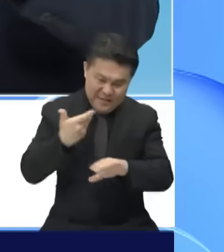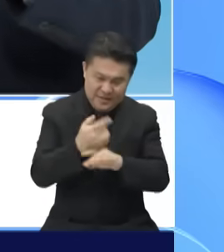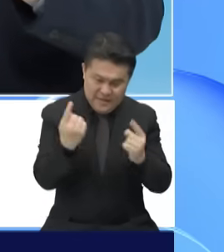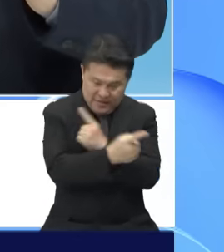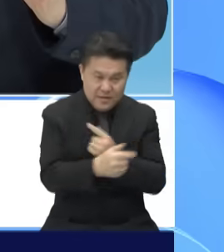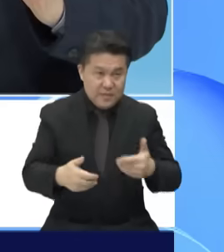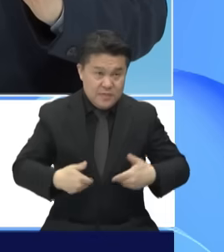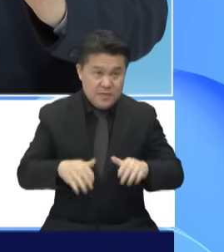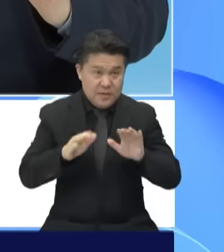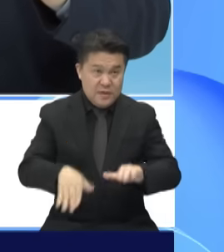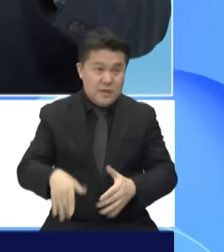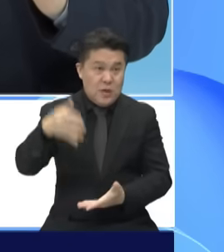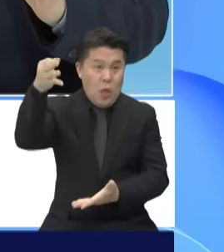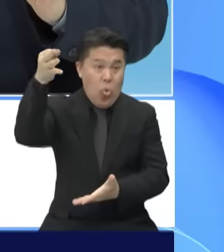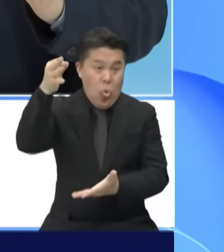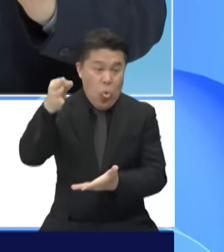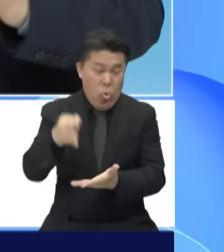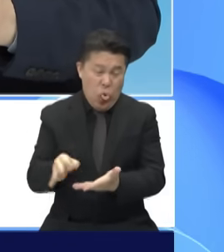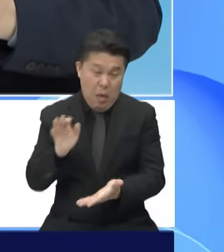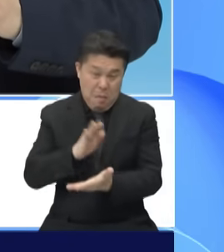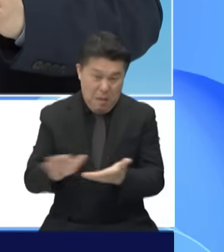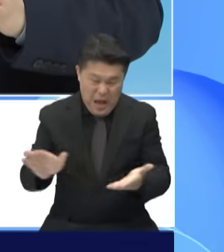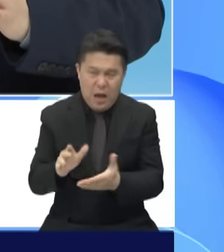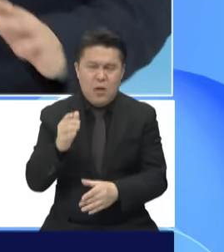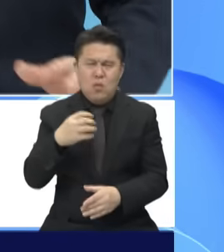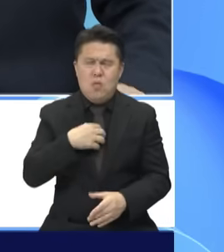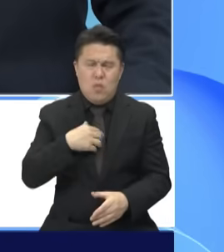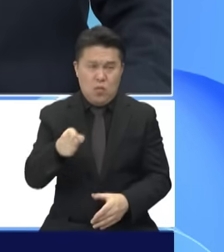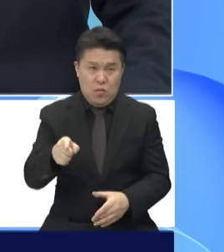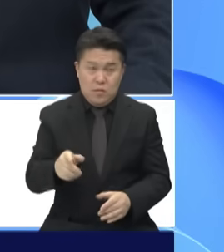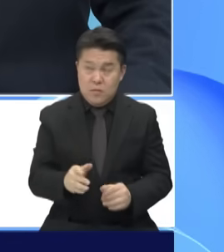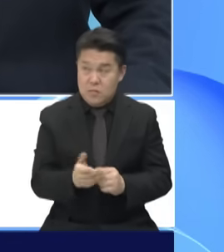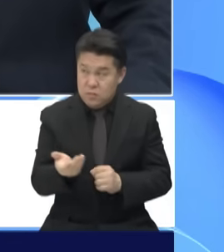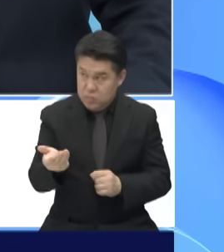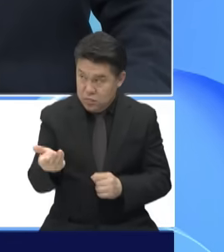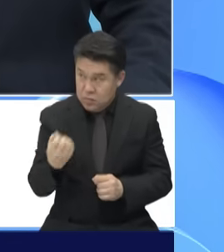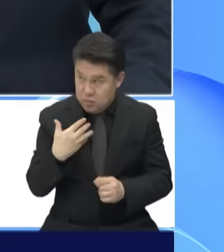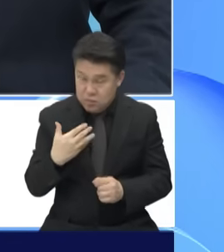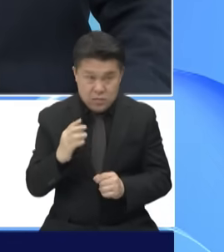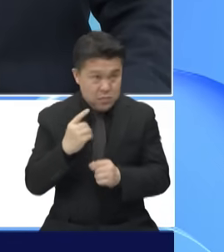한 번은 개혁을 크게 해야 될 것 같습니다. 너무나 지금 빠른 속도로 건보재정이 망가지고 있습니다.